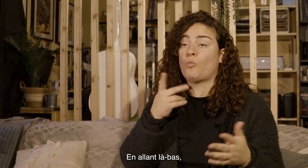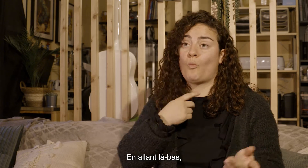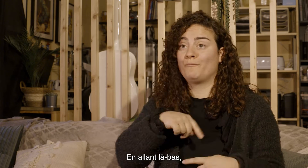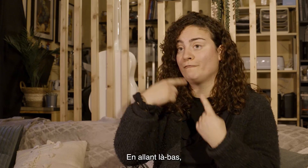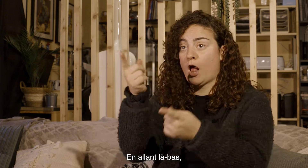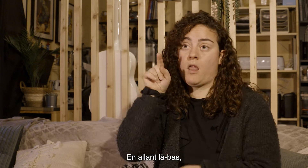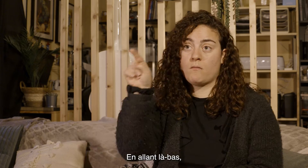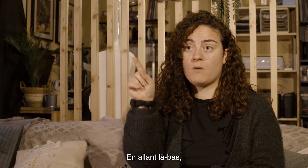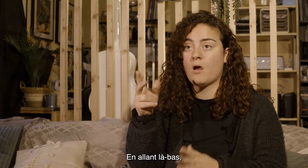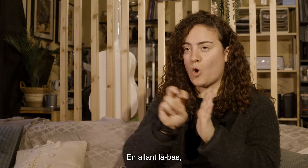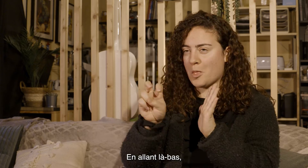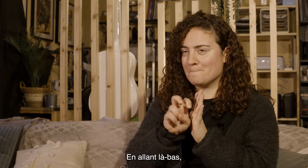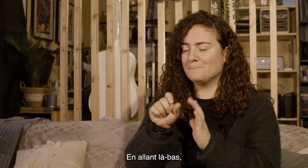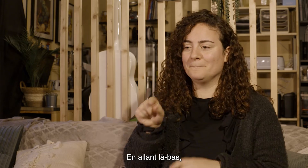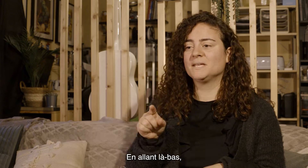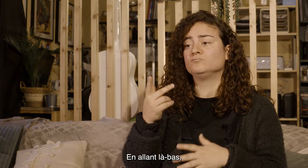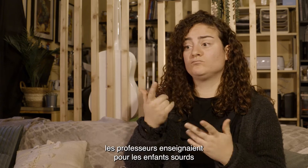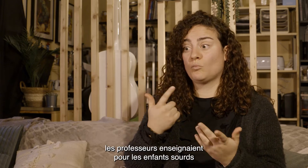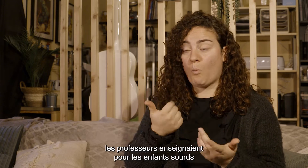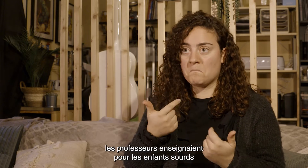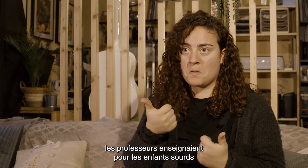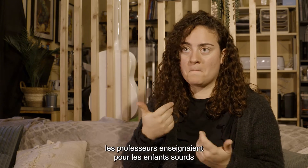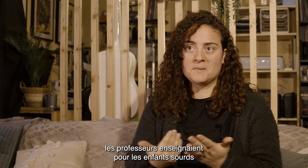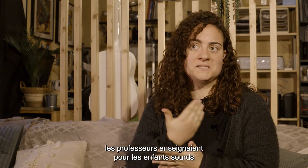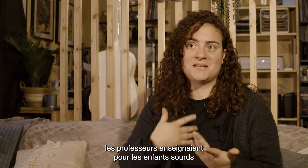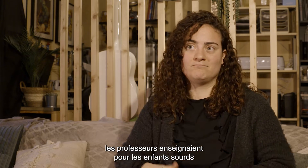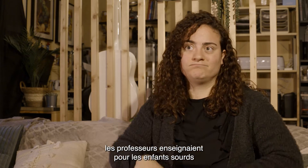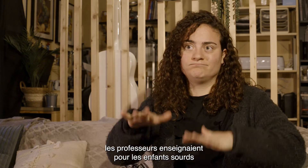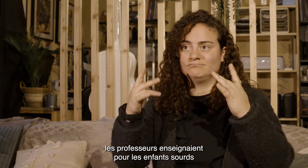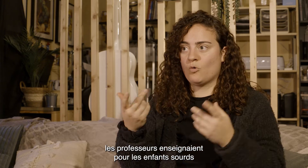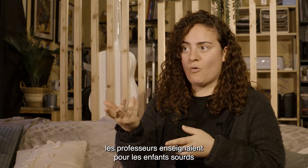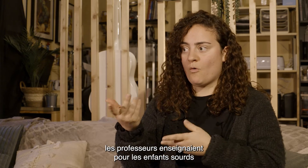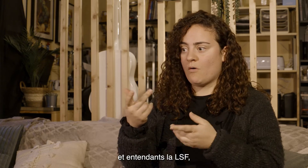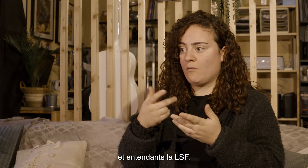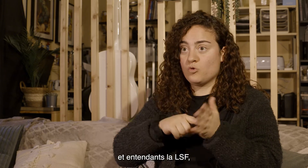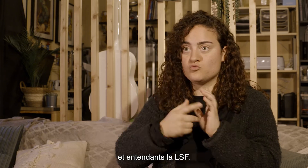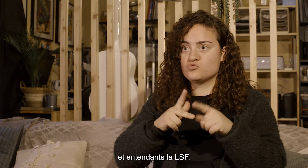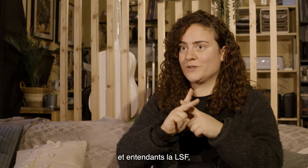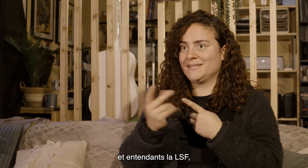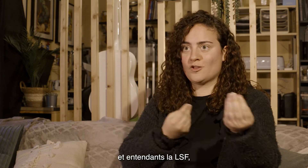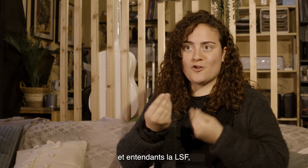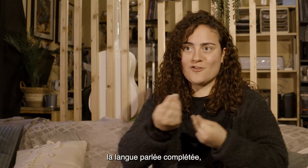En allant là-bas, les professeurs enseignaient pour les enfants sourds et entendants la LSF,